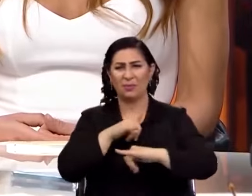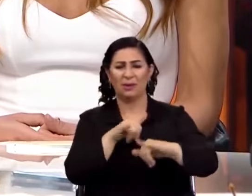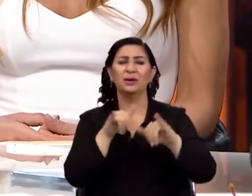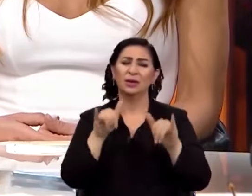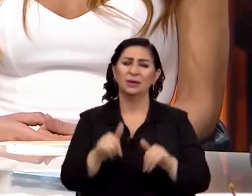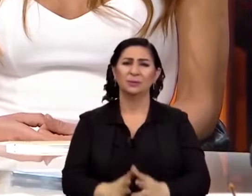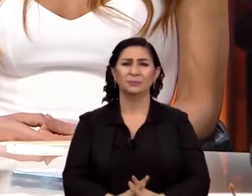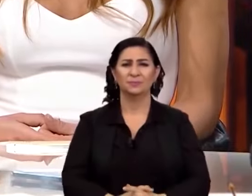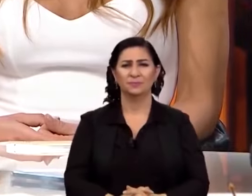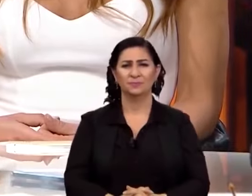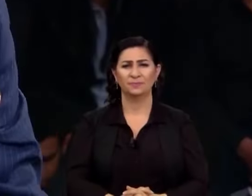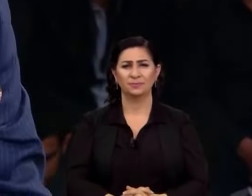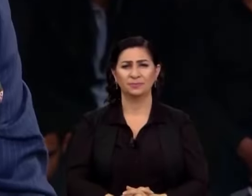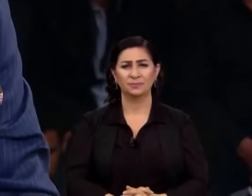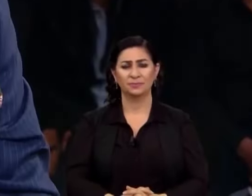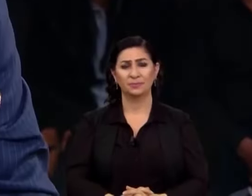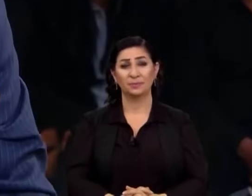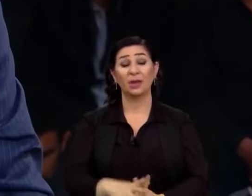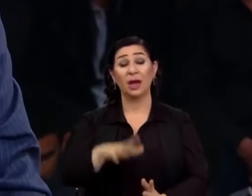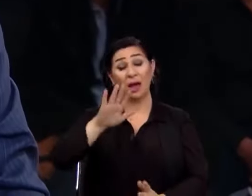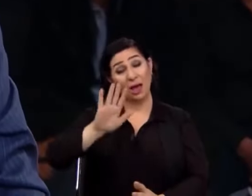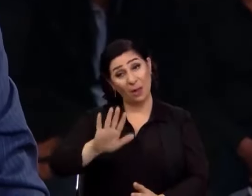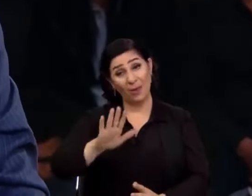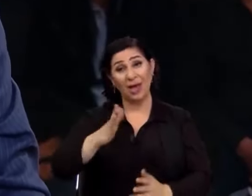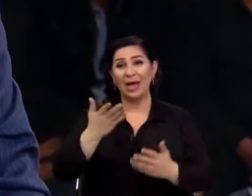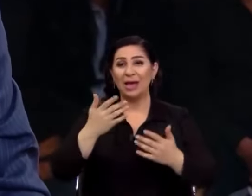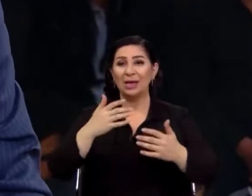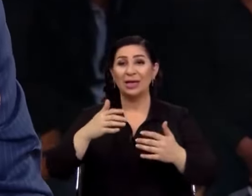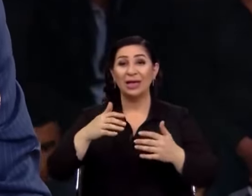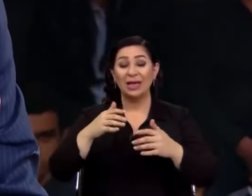içindeyiz evet ama yani şöyle aynı koşullar değil Vizyon tarihindeki